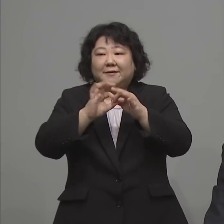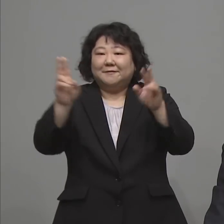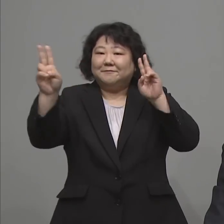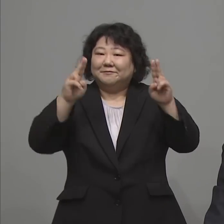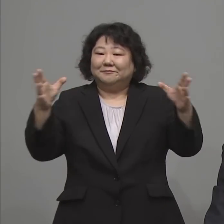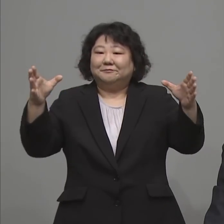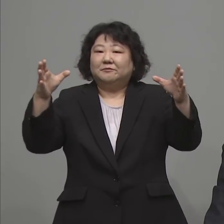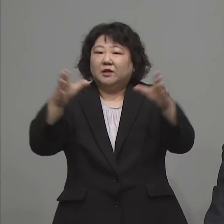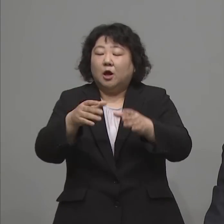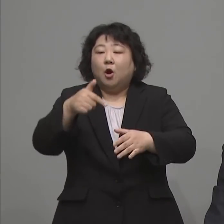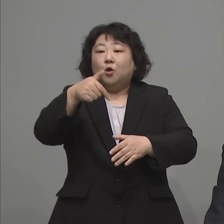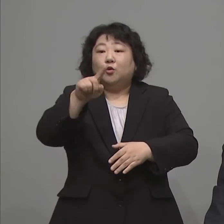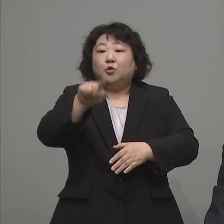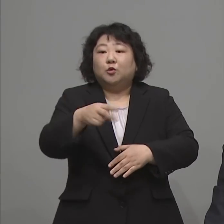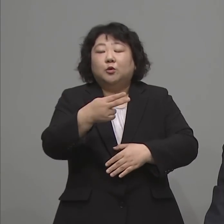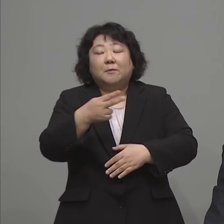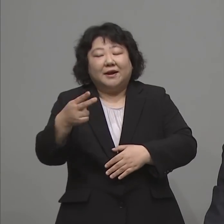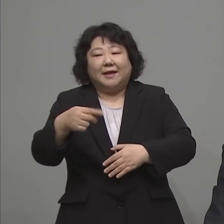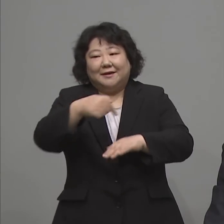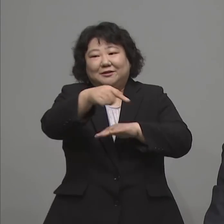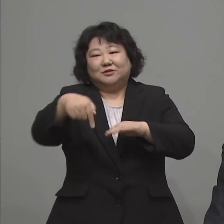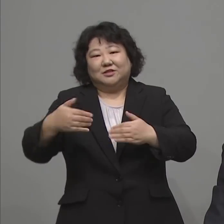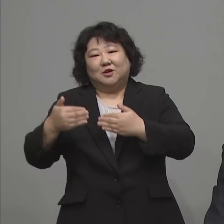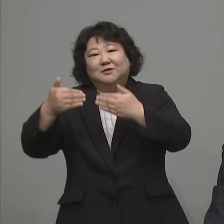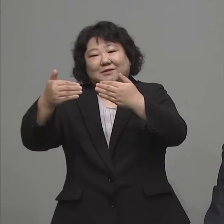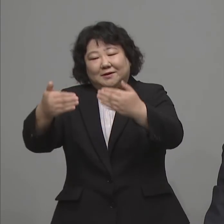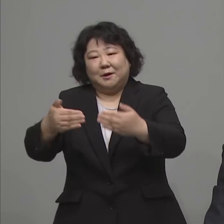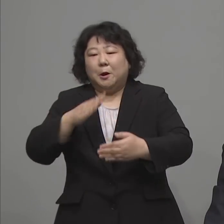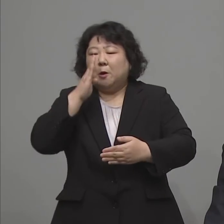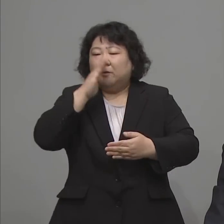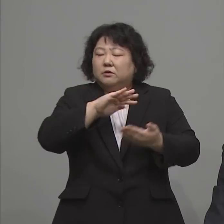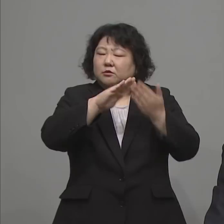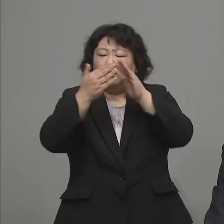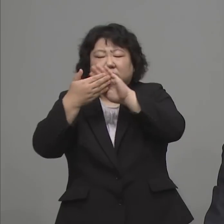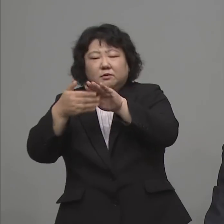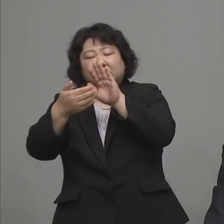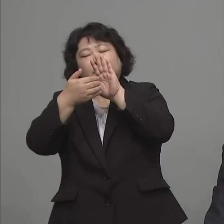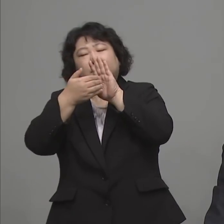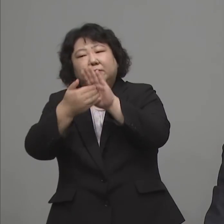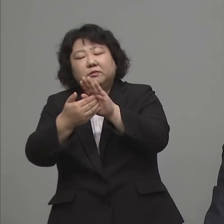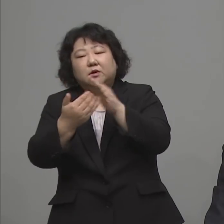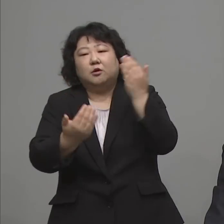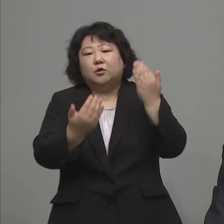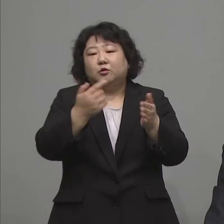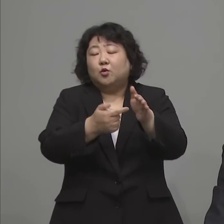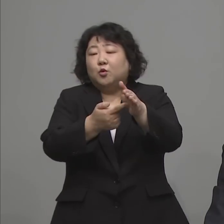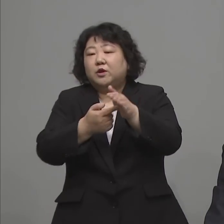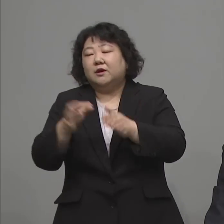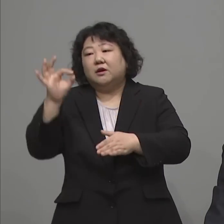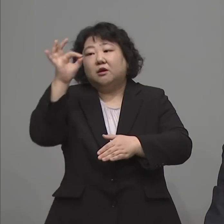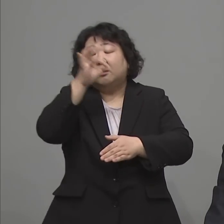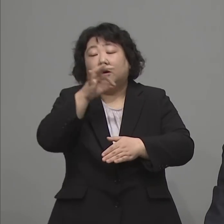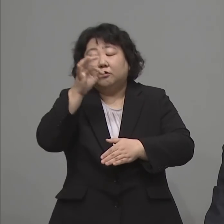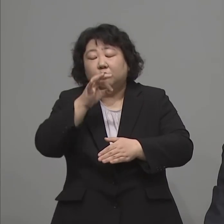フードバレーとちぎの推進 風評被害をはね返す 農林業や観光の振興などに